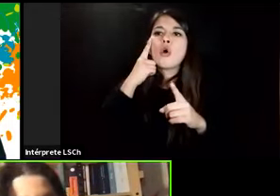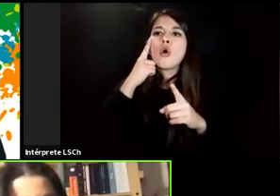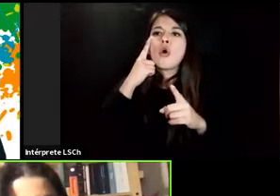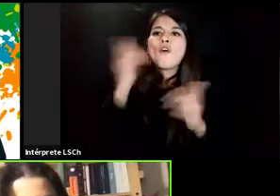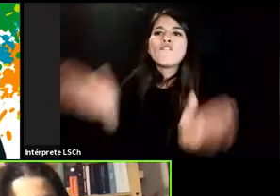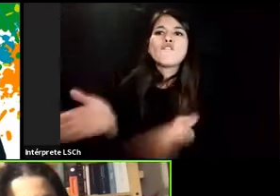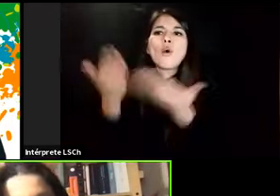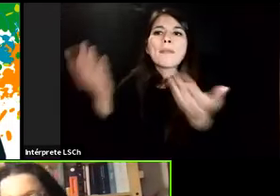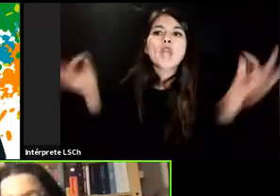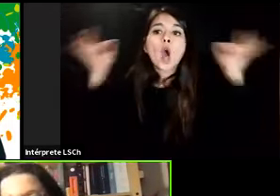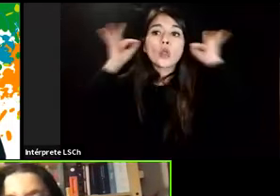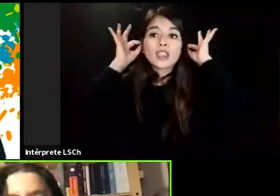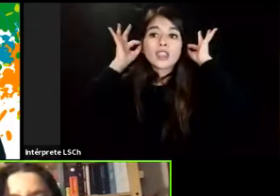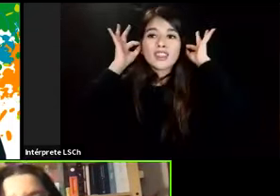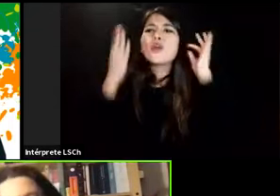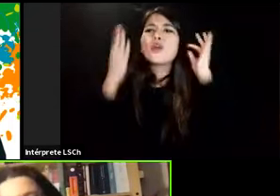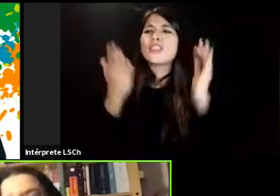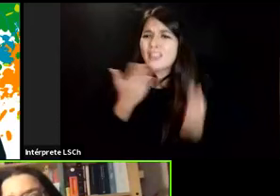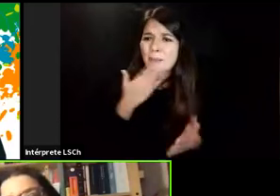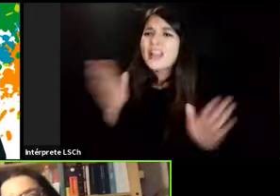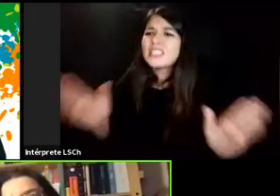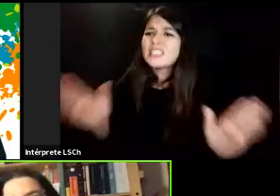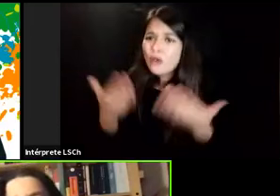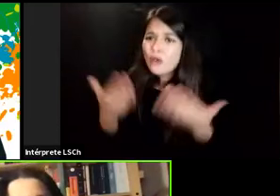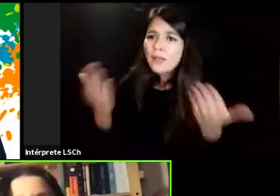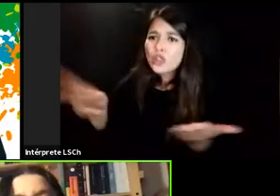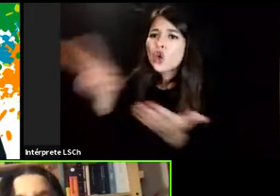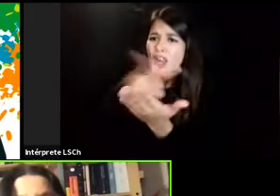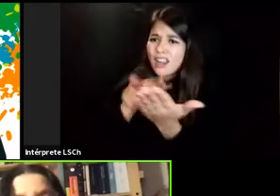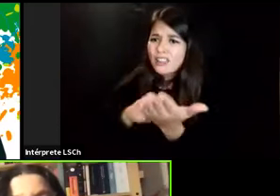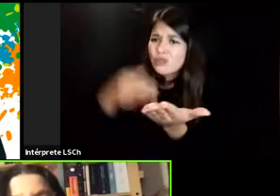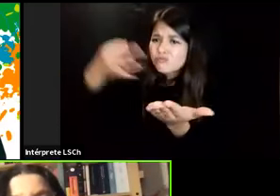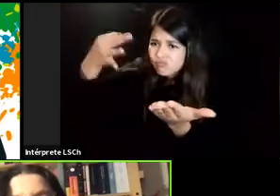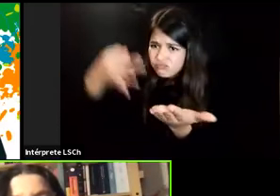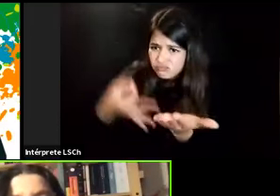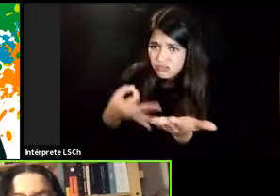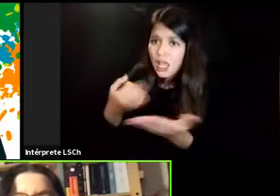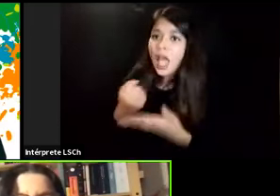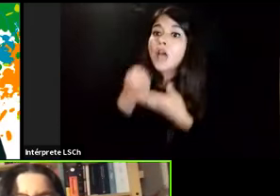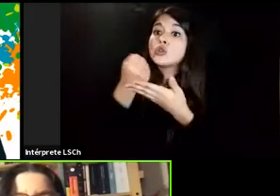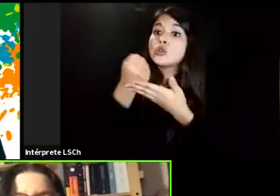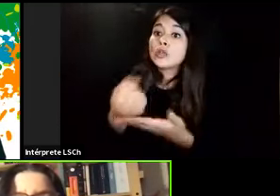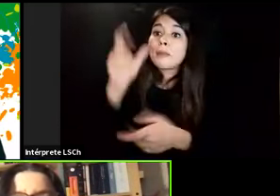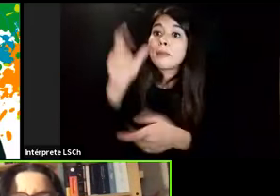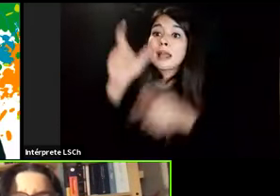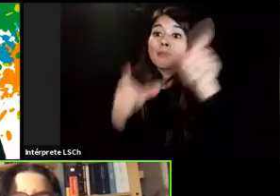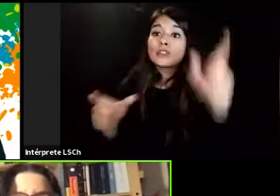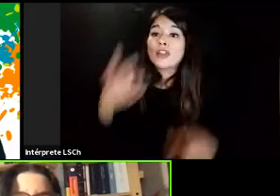lector también y ayuda mucho a que personas se encantan con los libros o sea mucha gente piensa que hay que